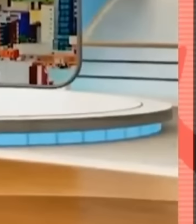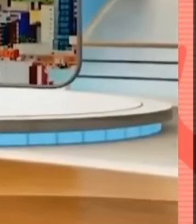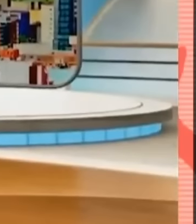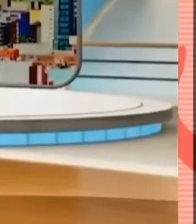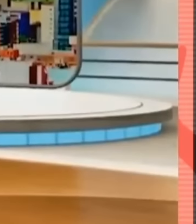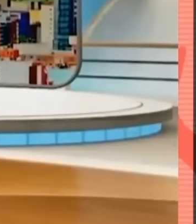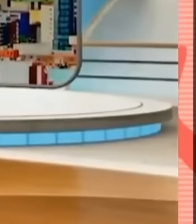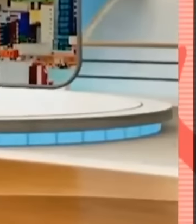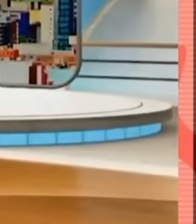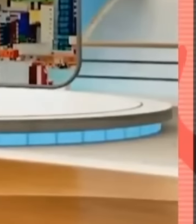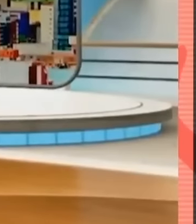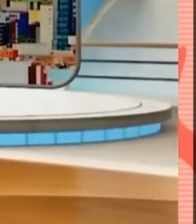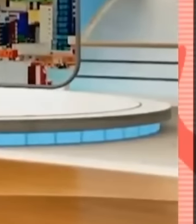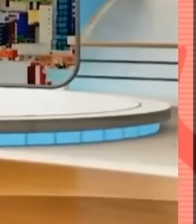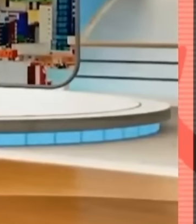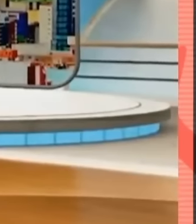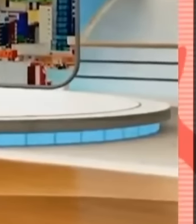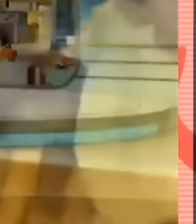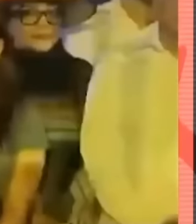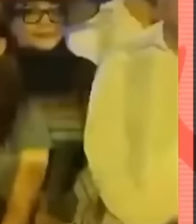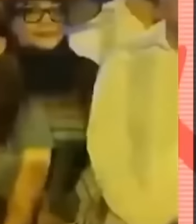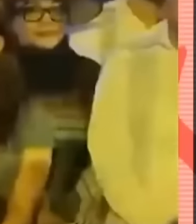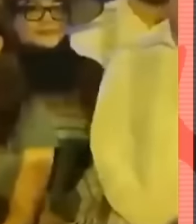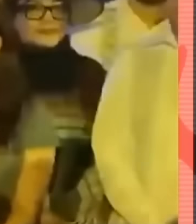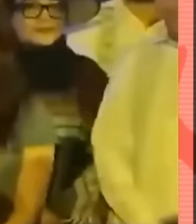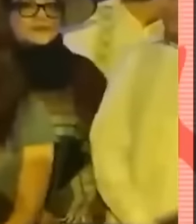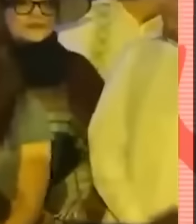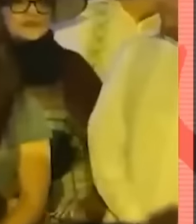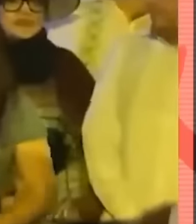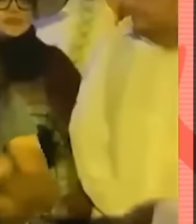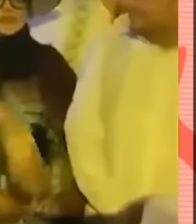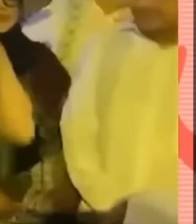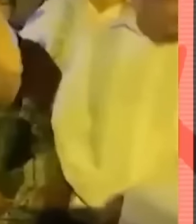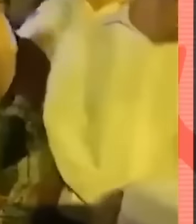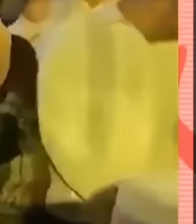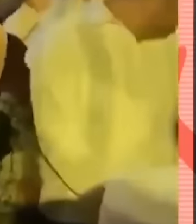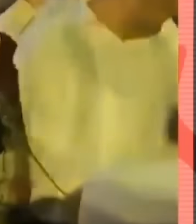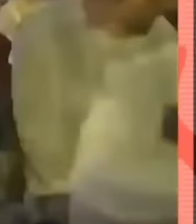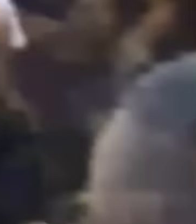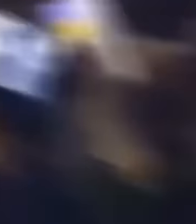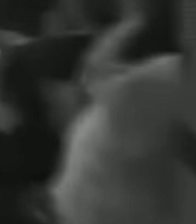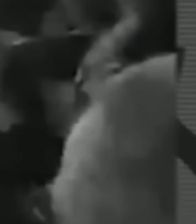de un estado arrogante y antipático, lejano y soberbio, corrupto y por lo tanto cómplice.